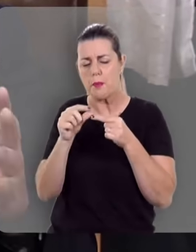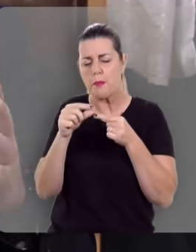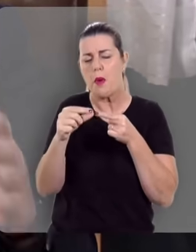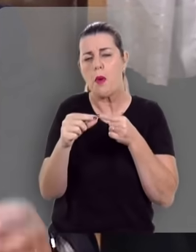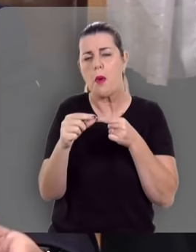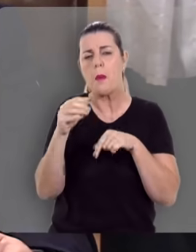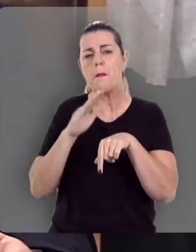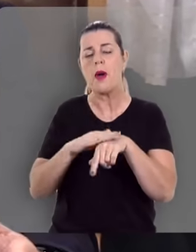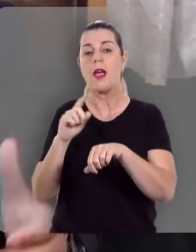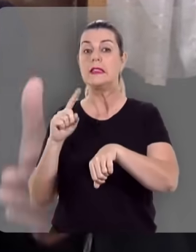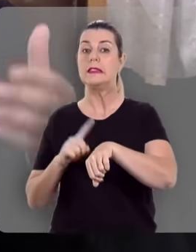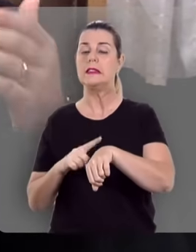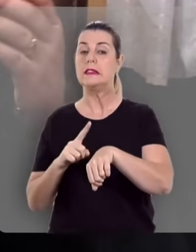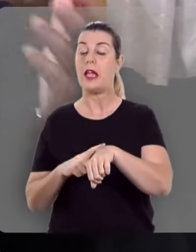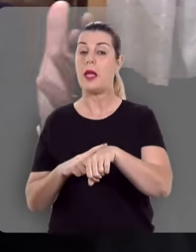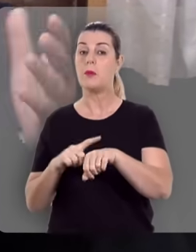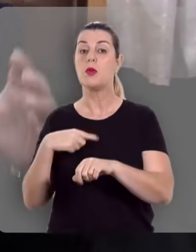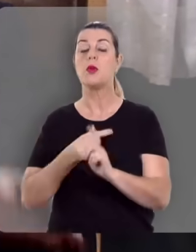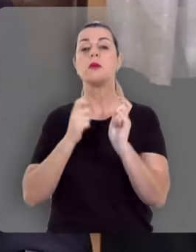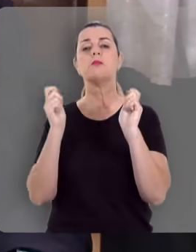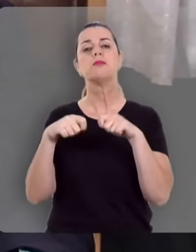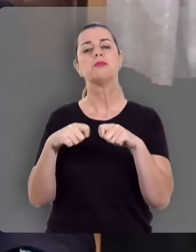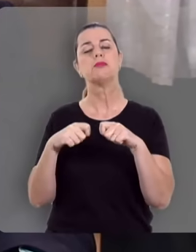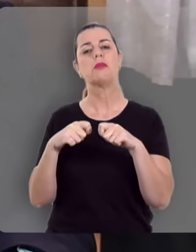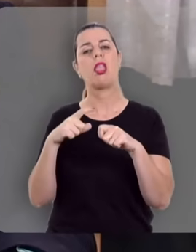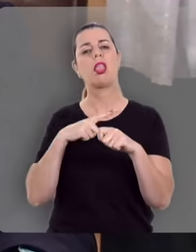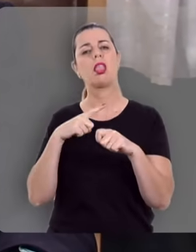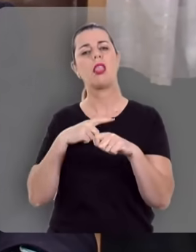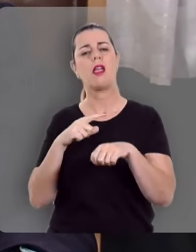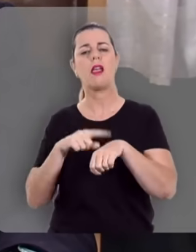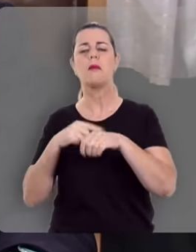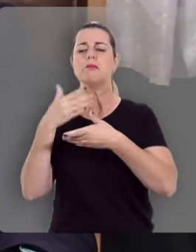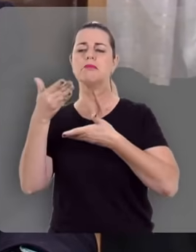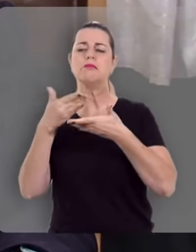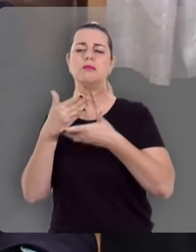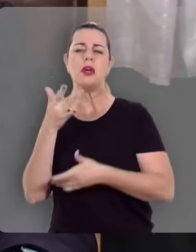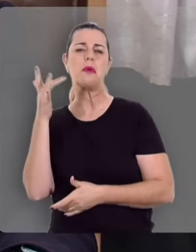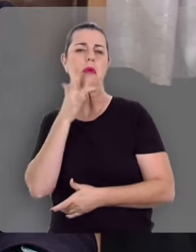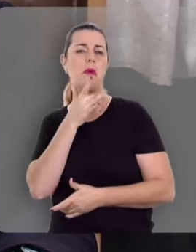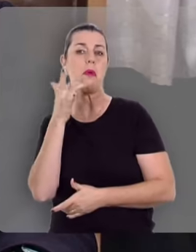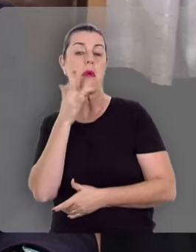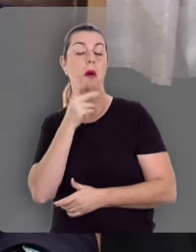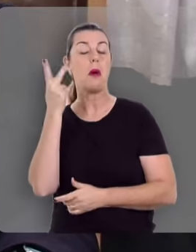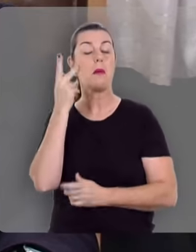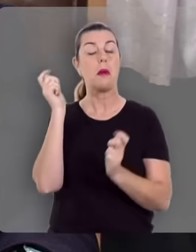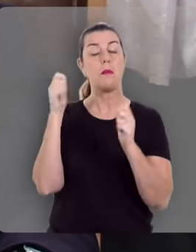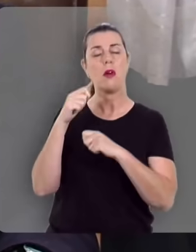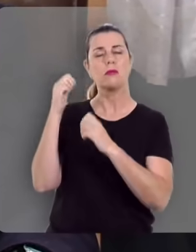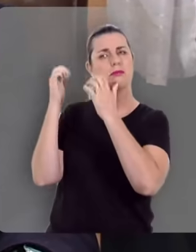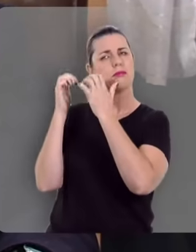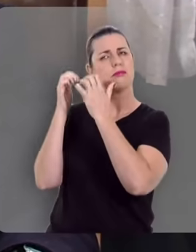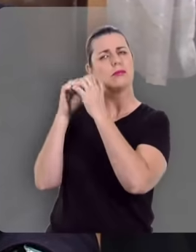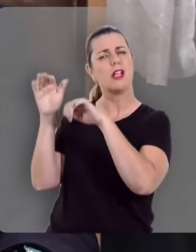tempo há mais ou de nós podemos ter esse essa at bate-papo para refletir acerca da Graça de